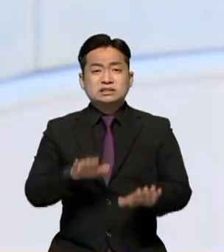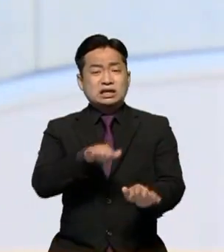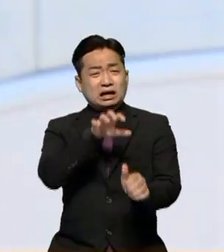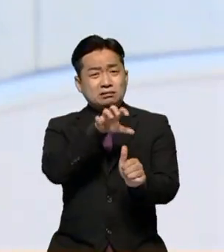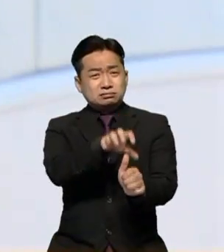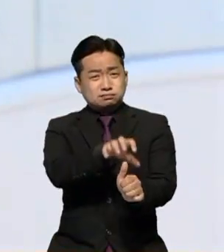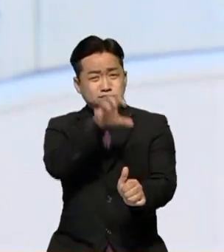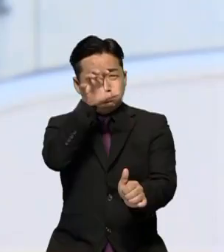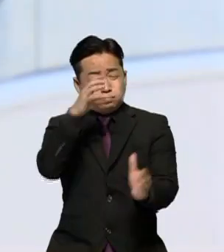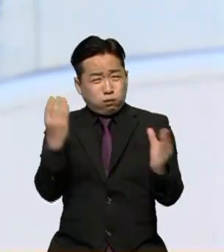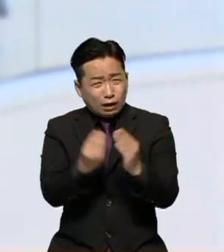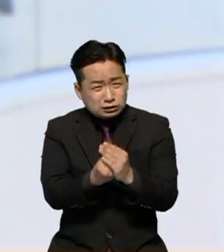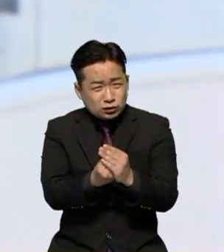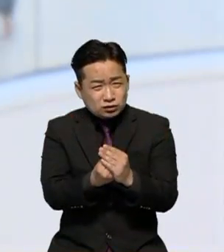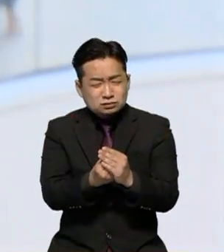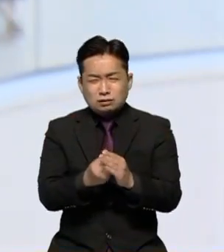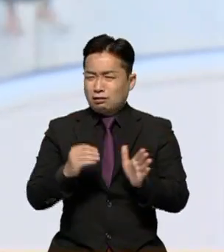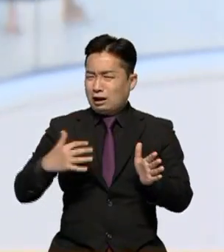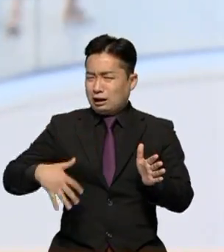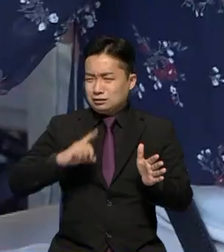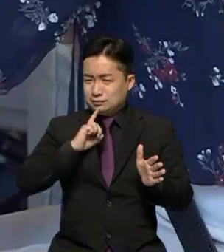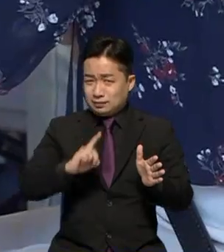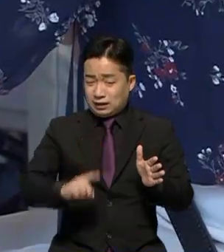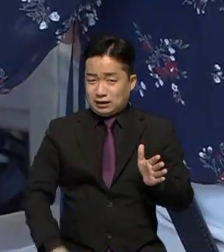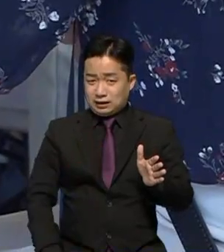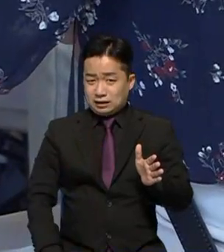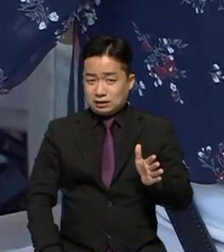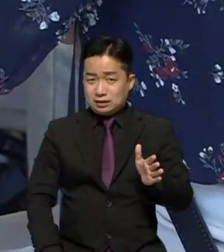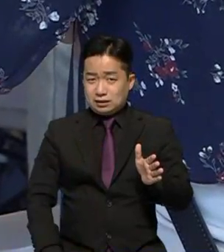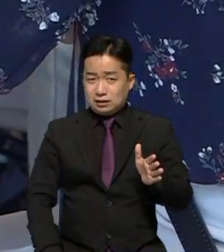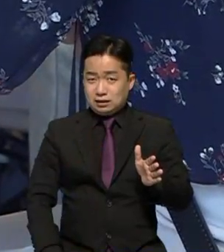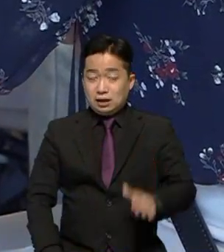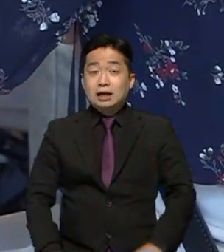지적이 적지 않습니다. 가장 긍정적인 전망치대로라면 이미